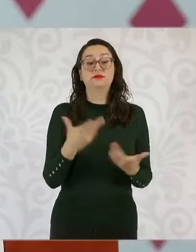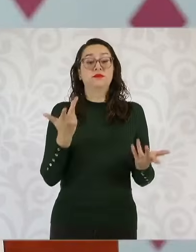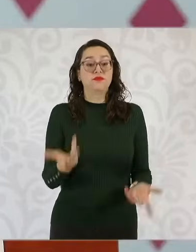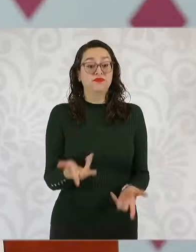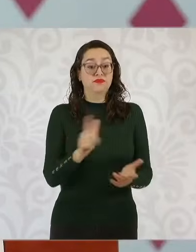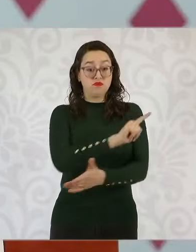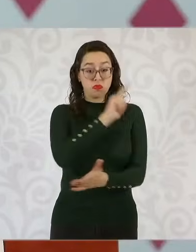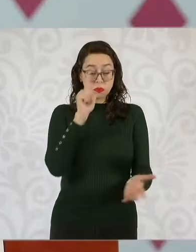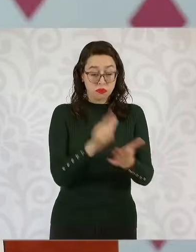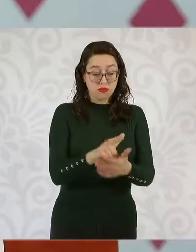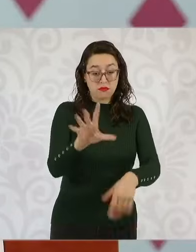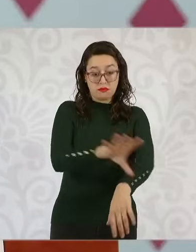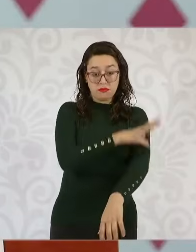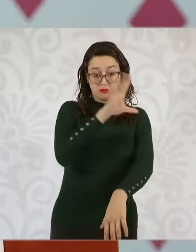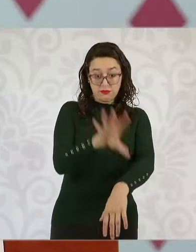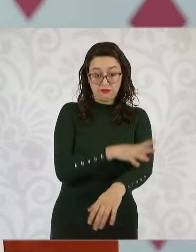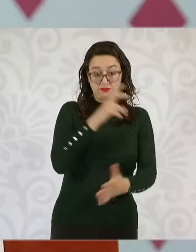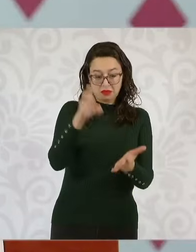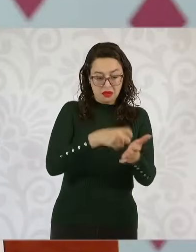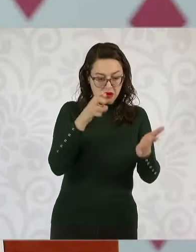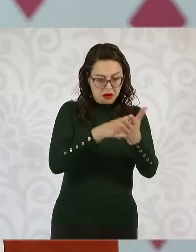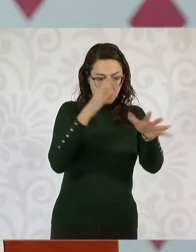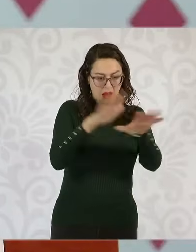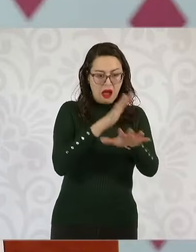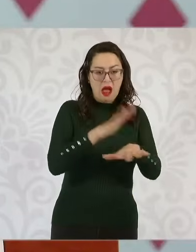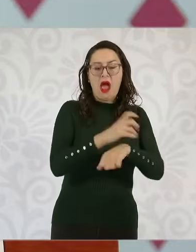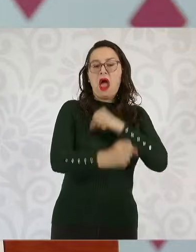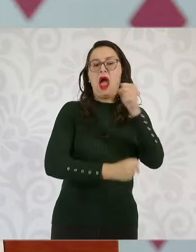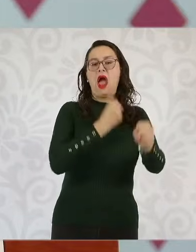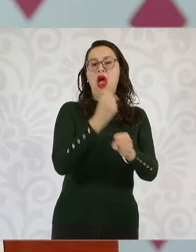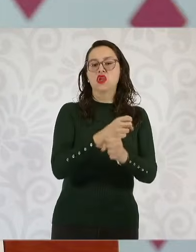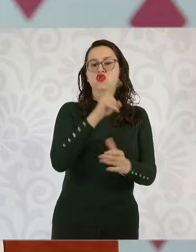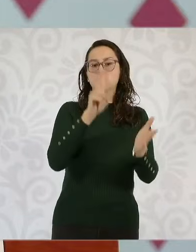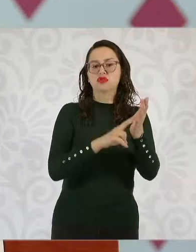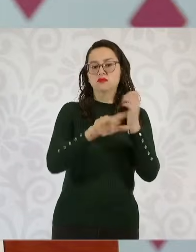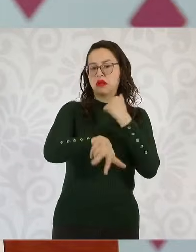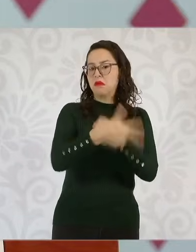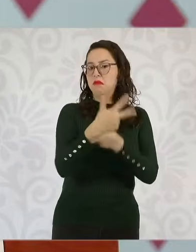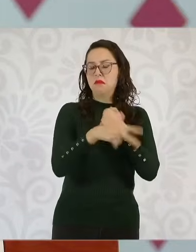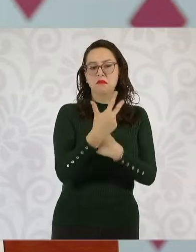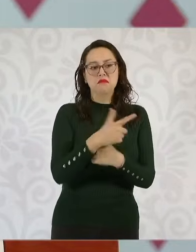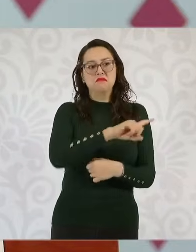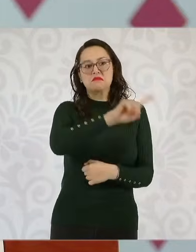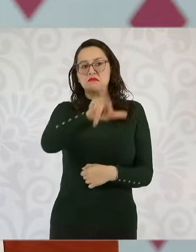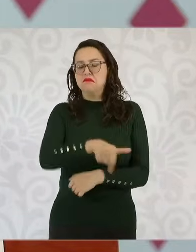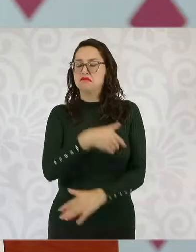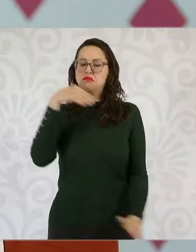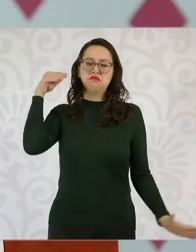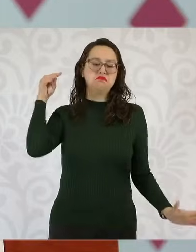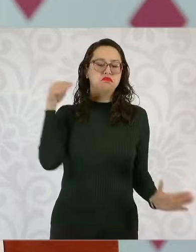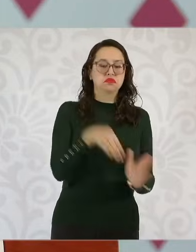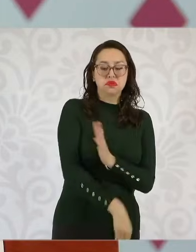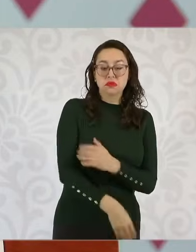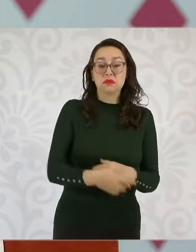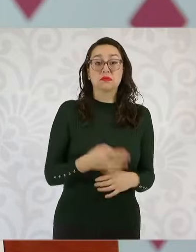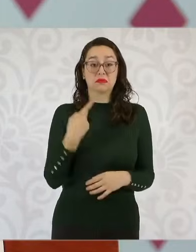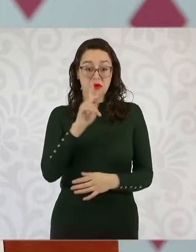un fracaso completo para el estado mexicano en el caso de los hidrocarburos prometió que la apertura